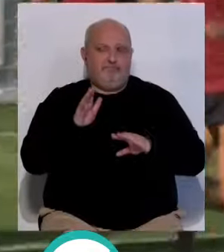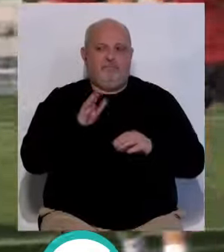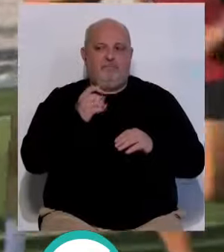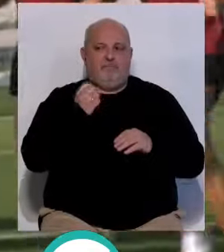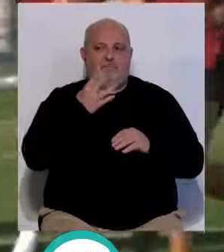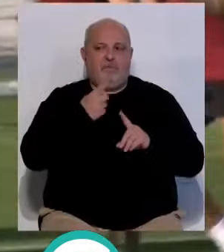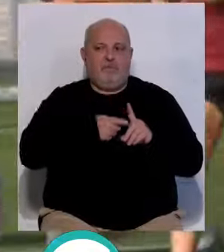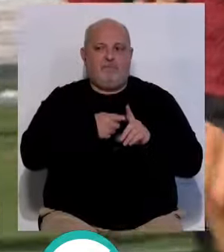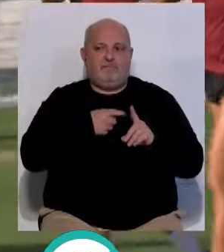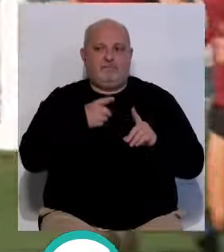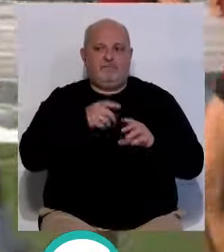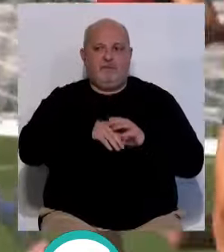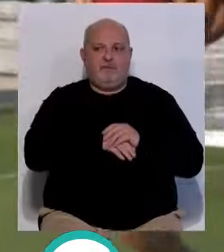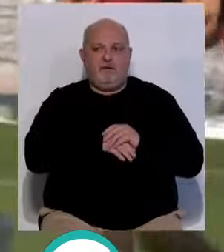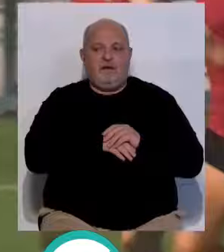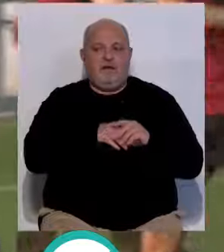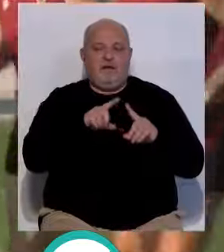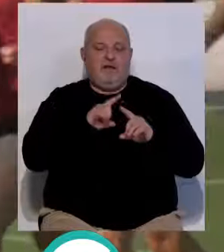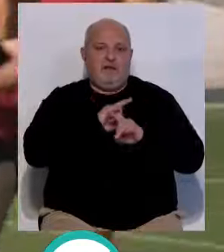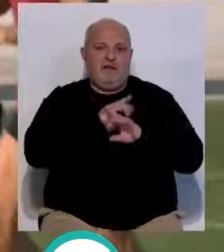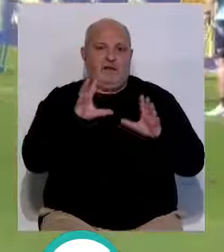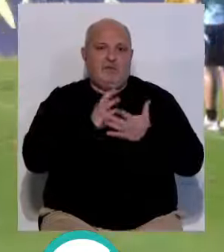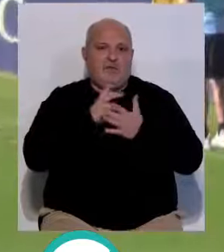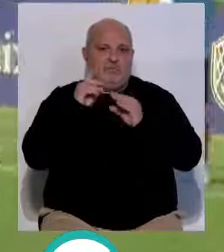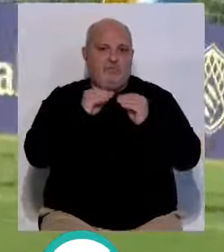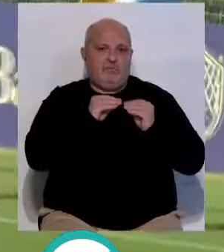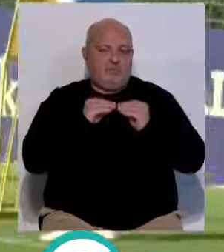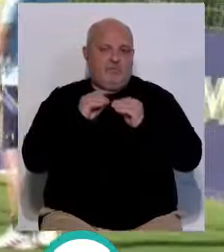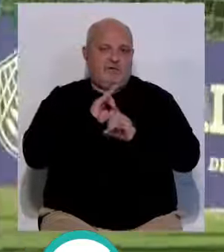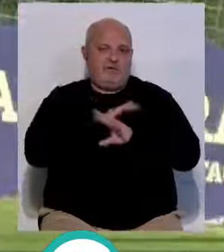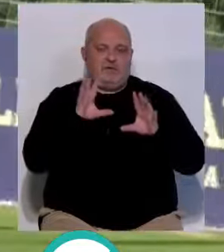la actual plantilla del cd creo que ahí estamos todos de acuerdo Sí hombre Claro si no ha jugado